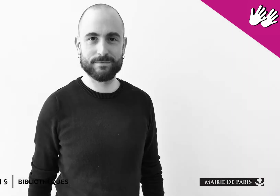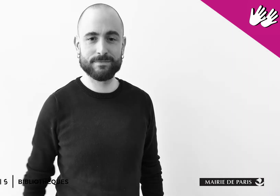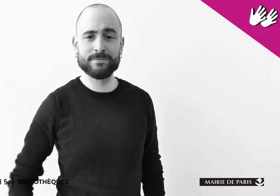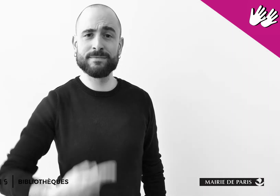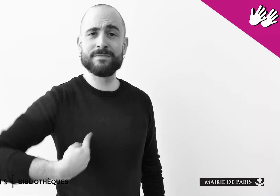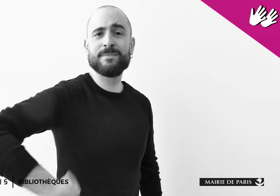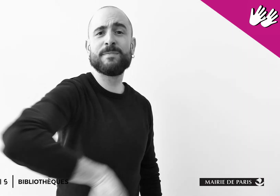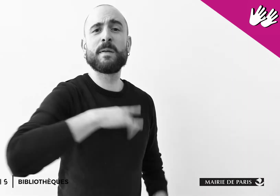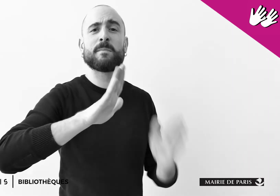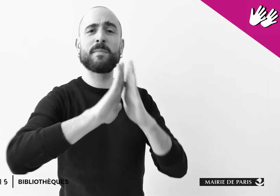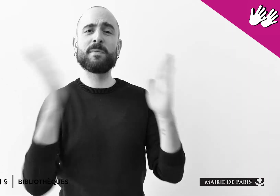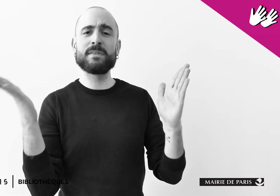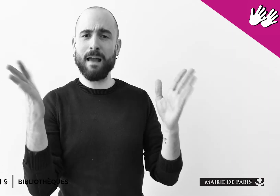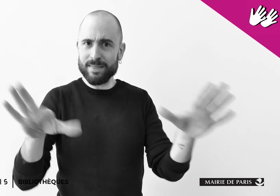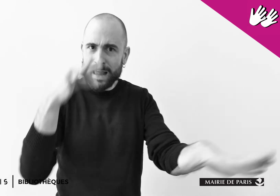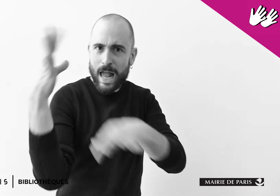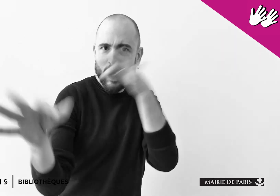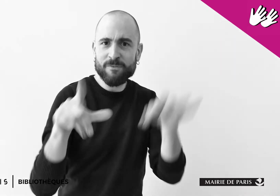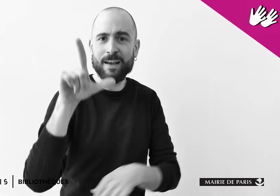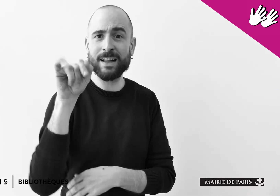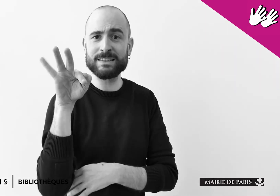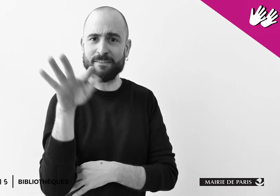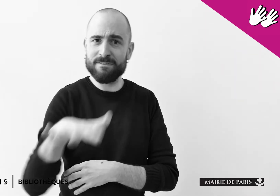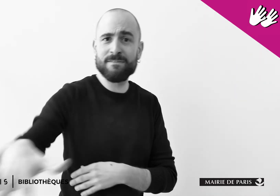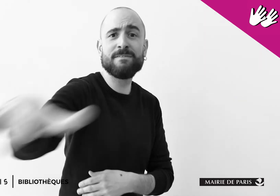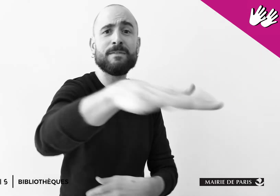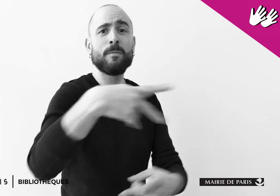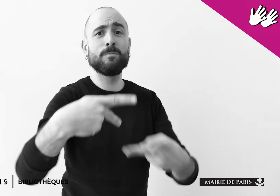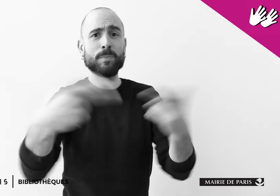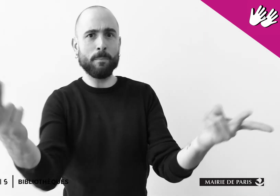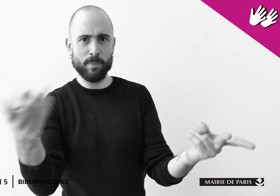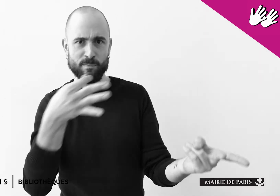Nos bibliothécaires vous initient à cette langue fascinante.